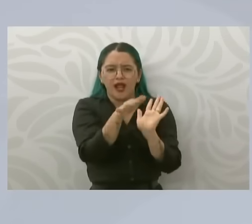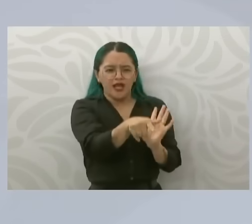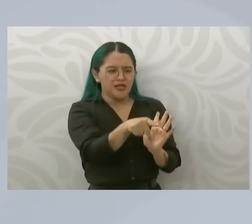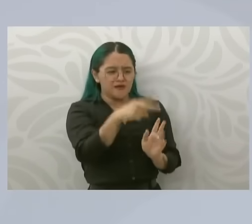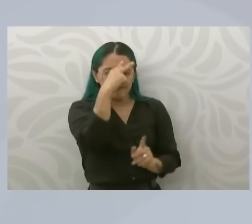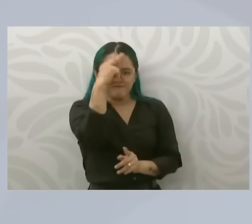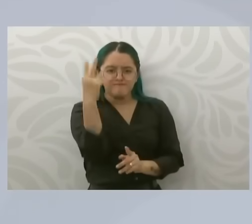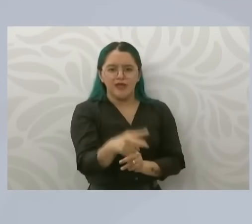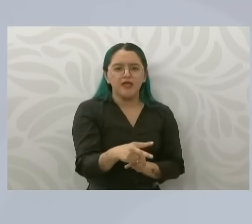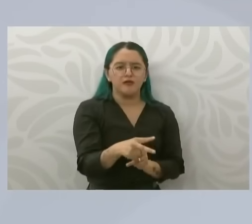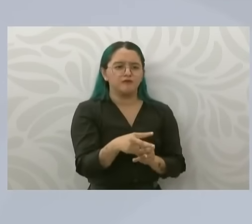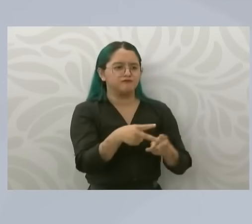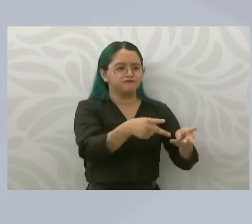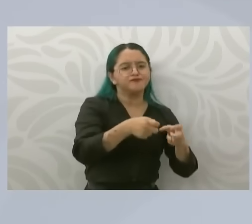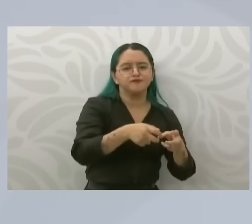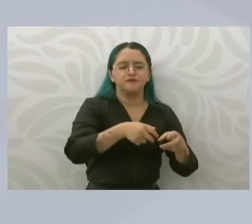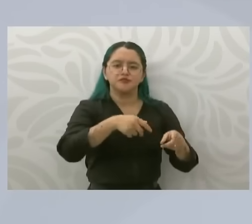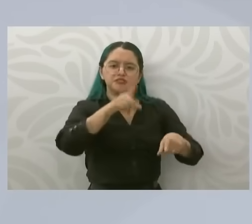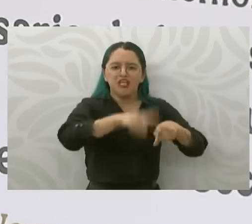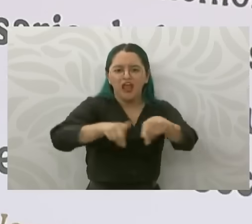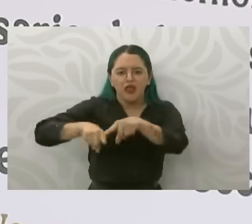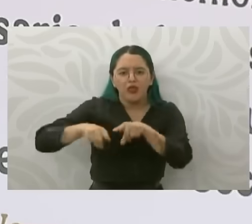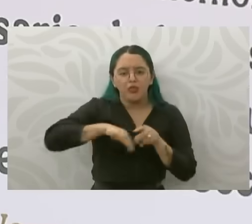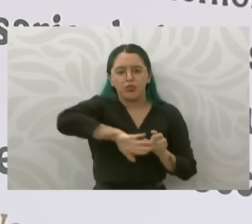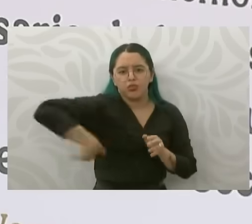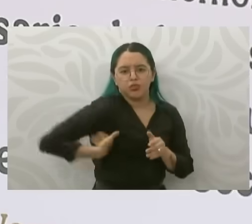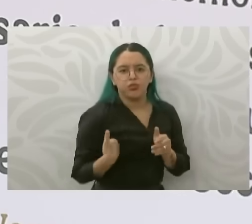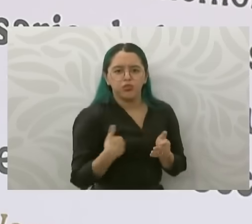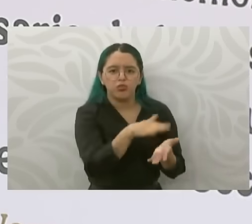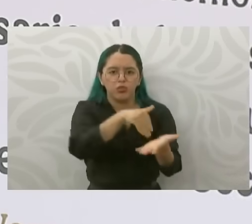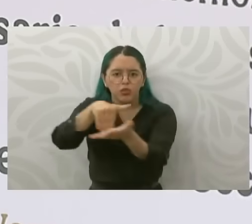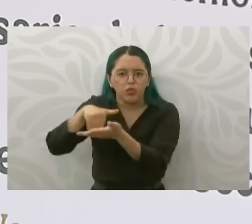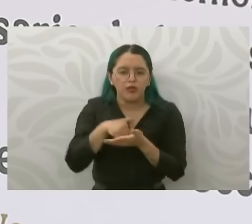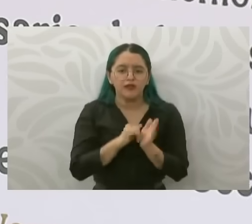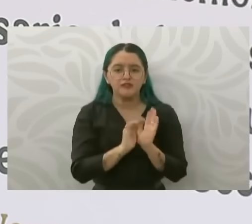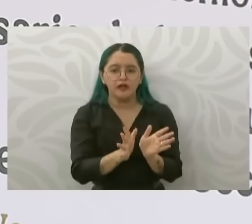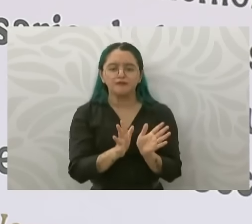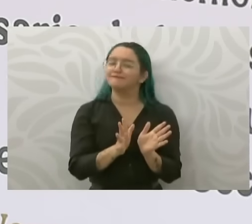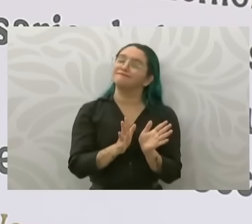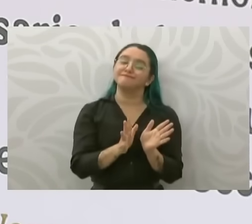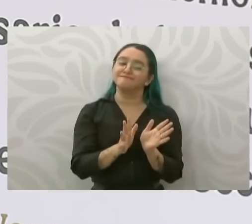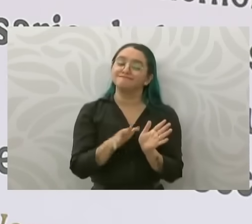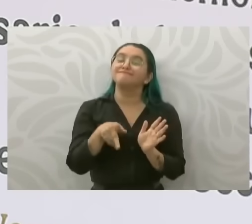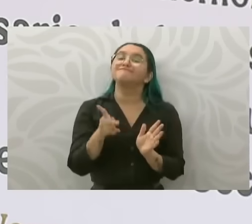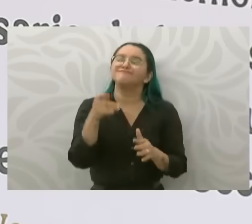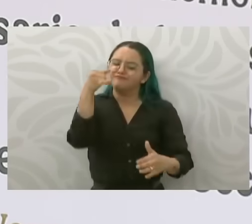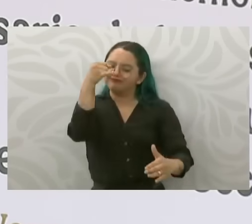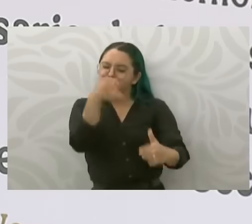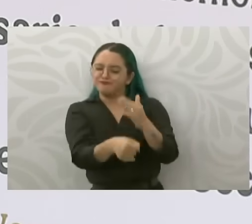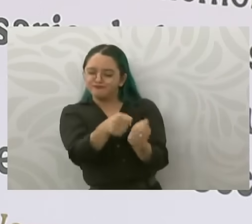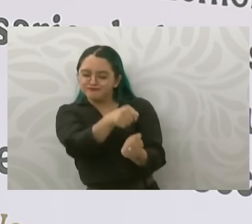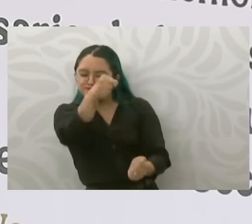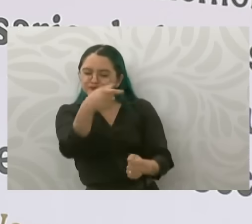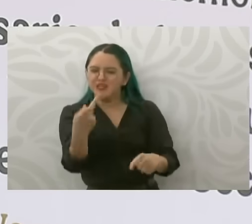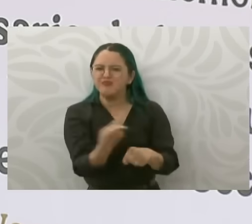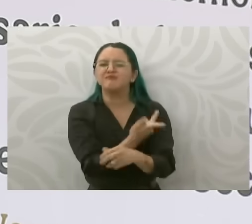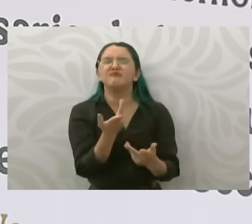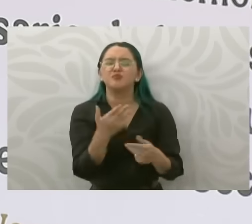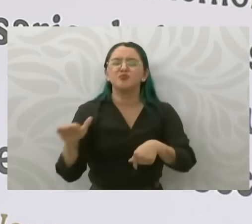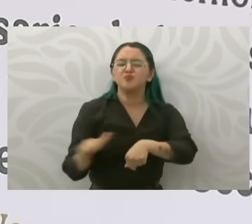y detenciones sino atendiendo las causas para evitar que las y los jóvenes se acerquen a las